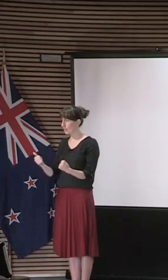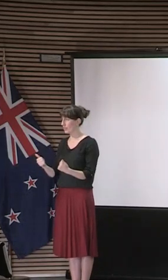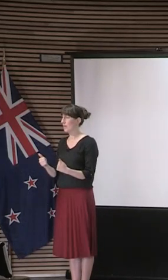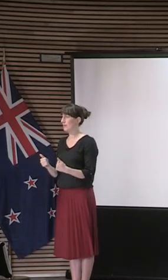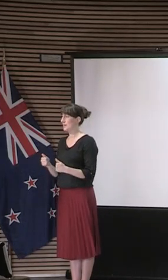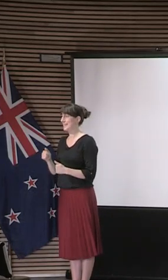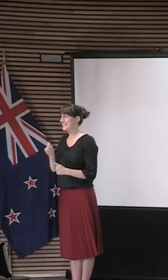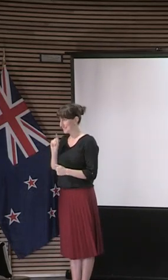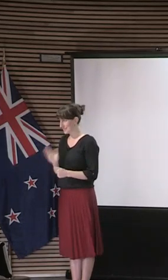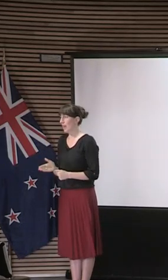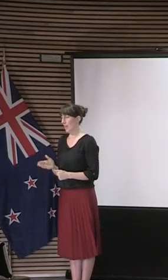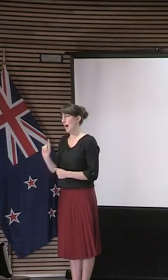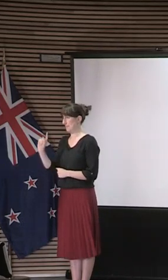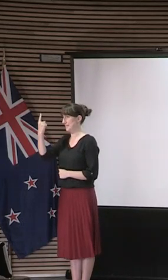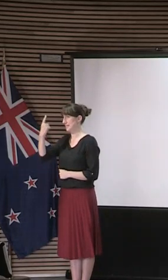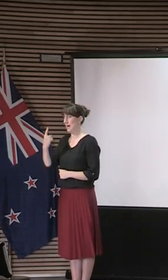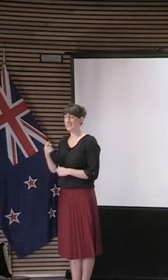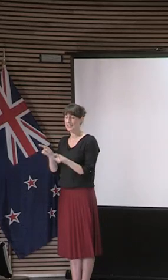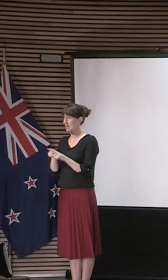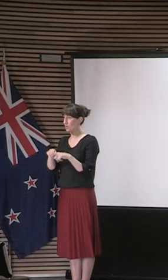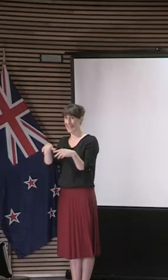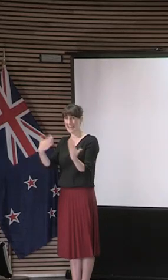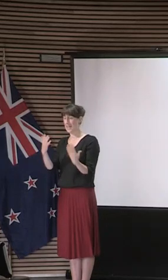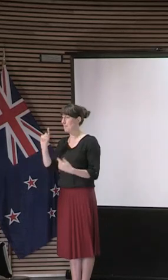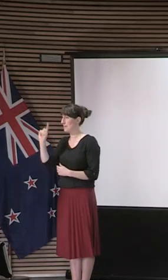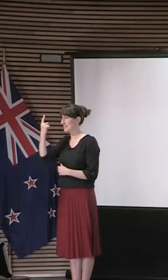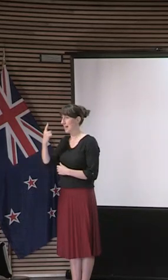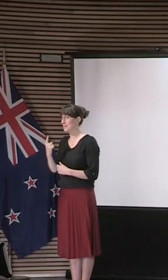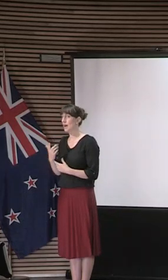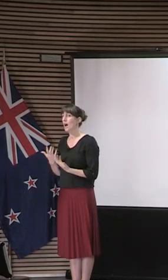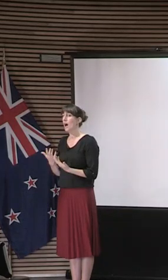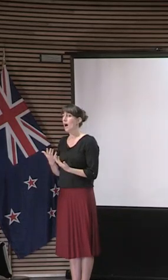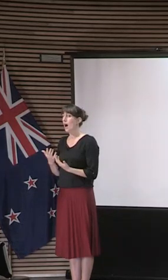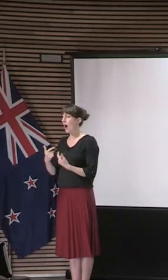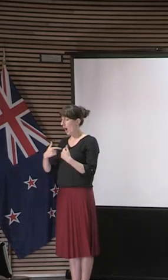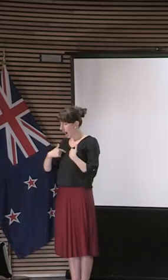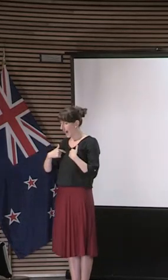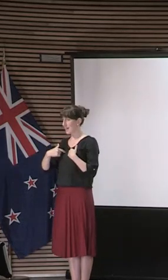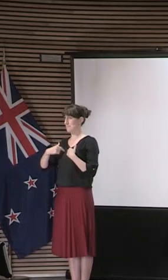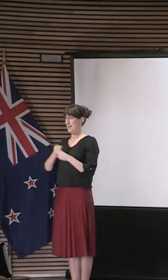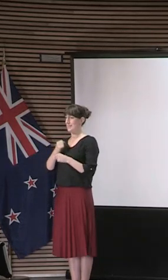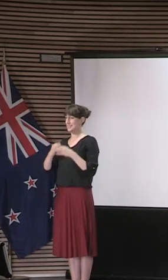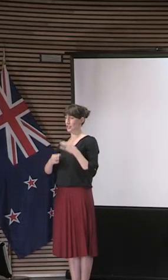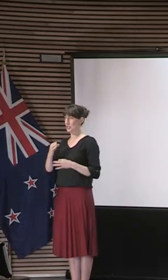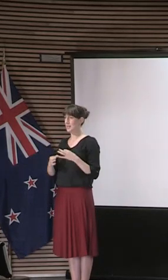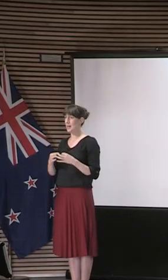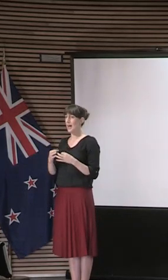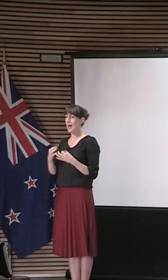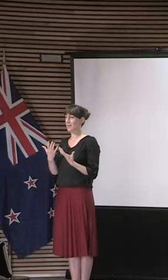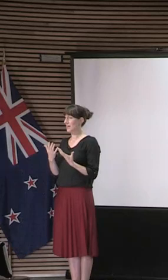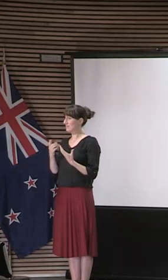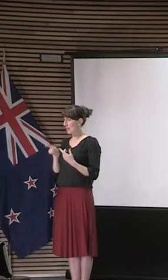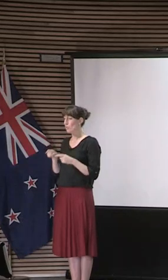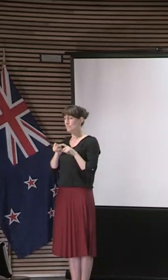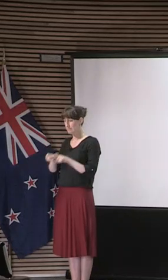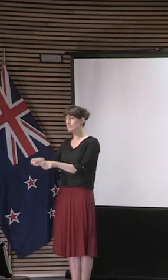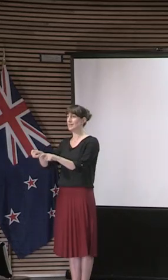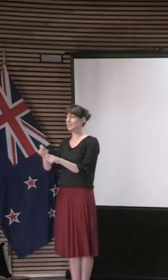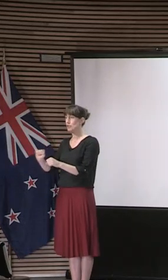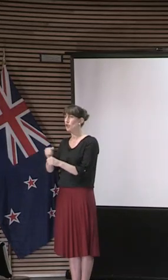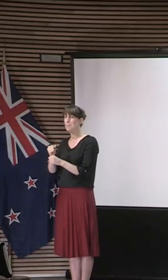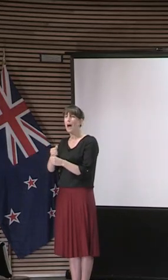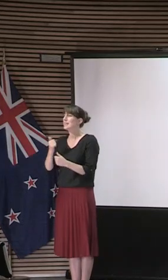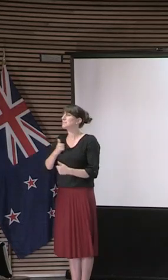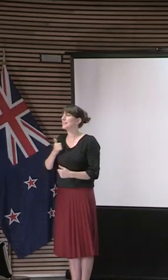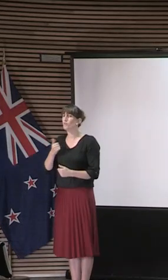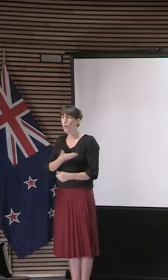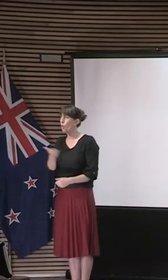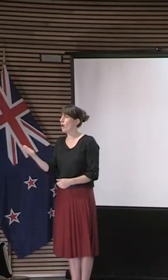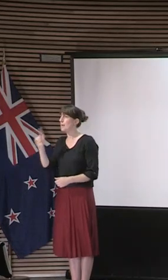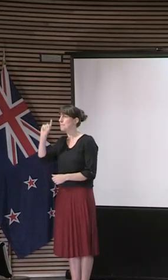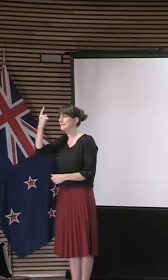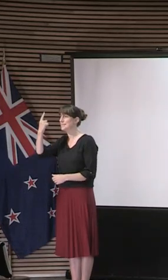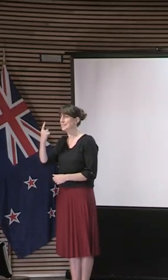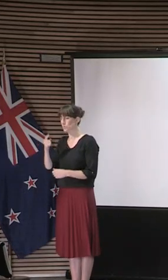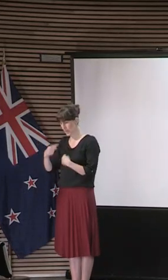te Minita Hauora. Kei a koe nga